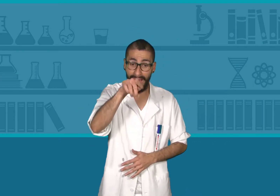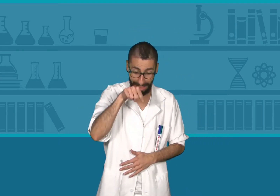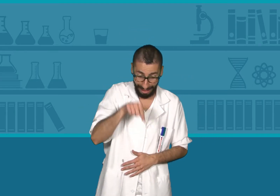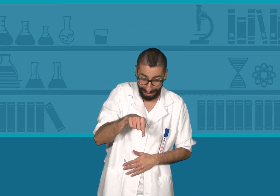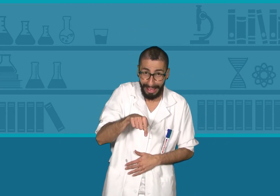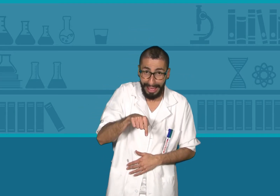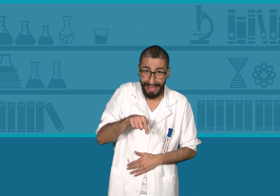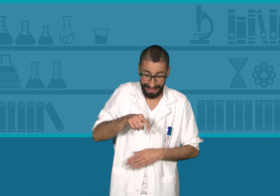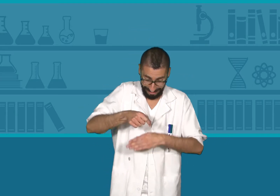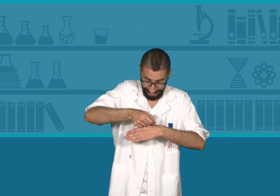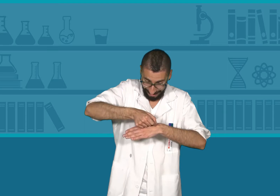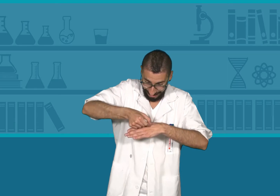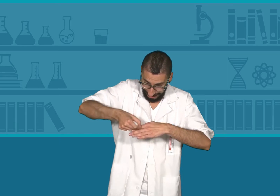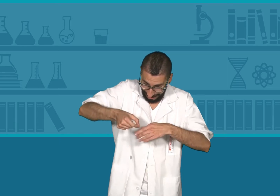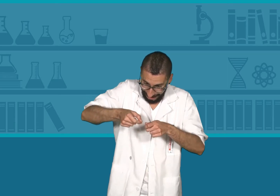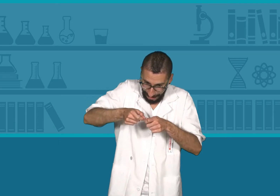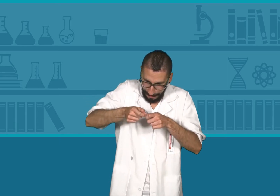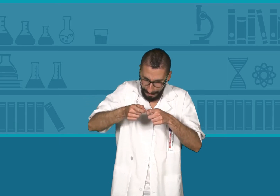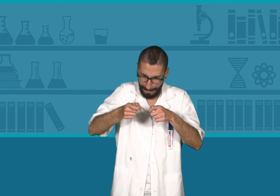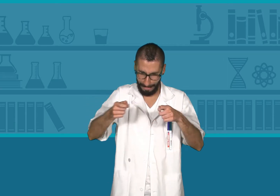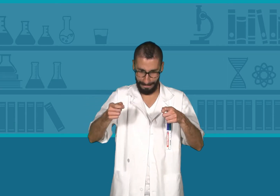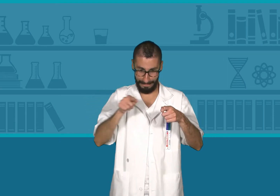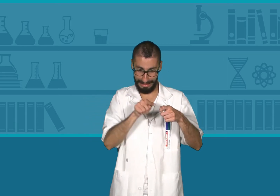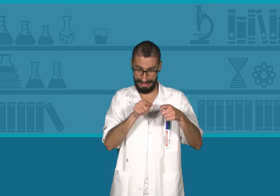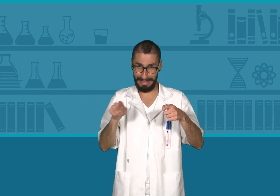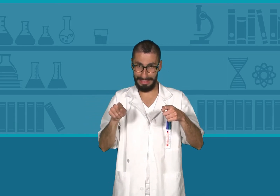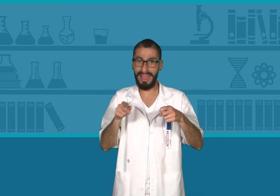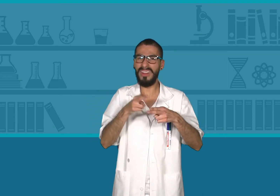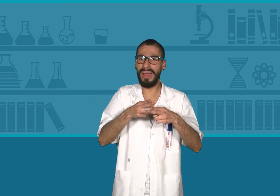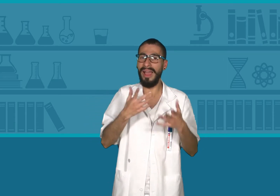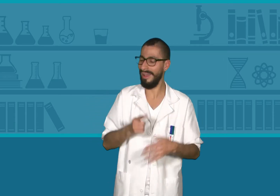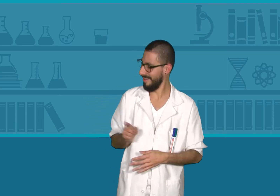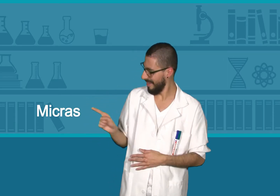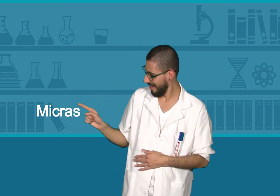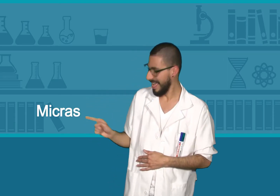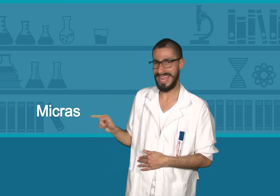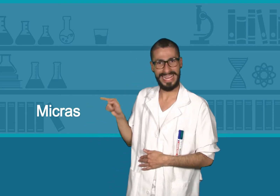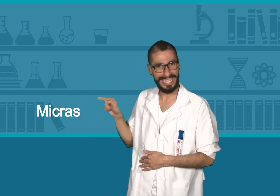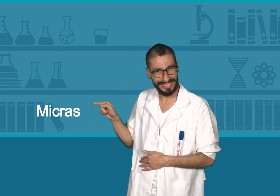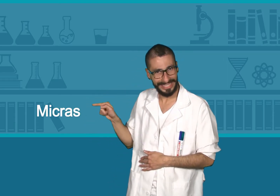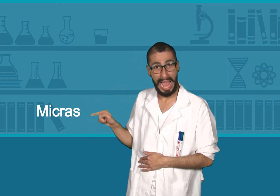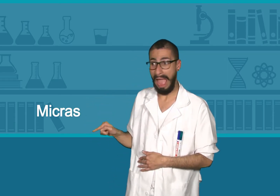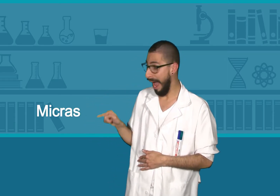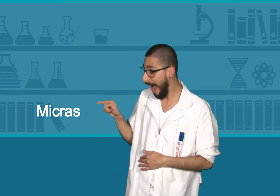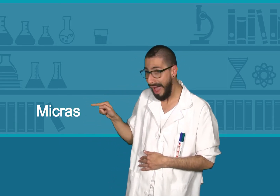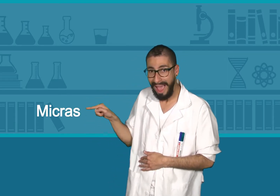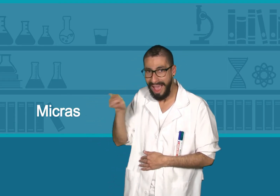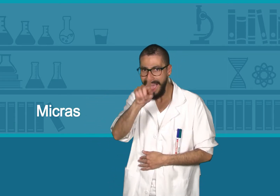Muy bien, no olviden que la longitud de las células se mide en micras.